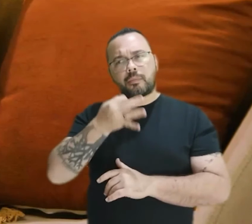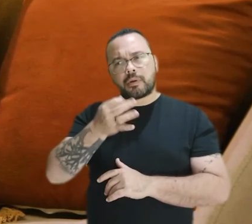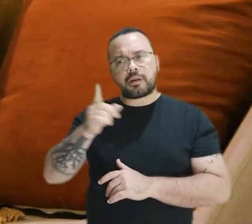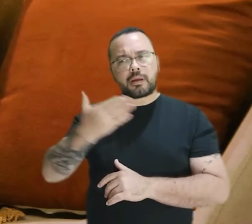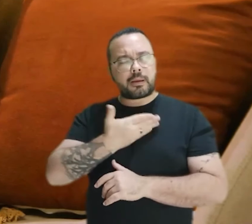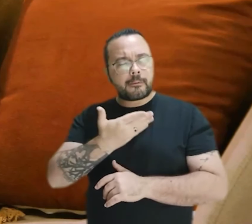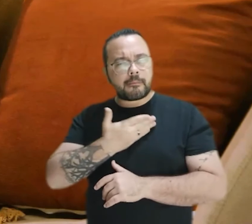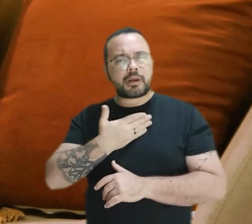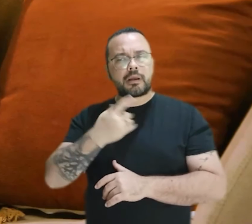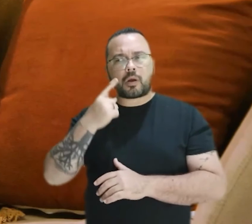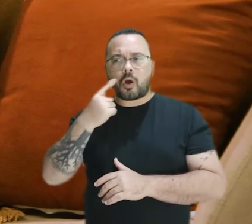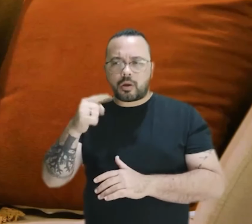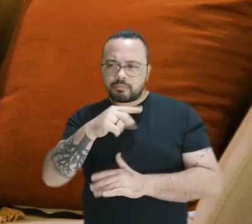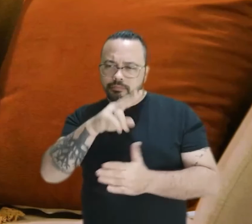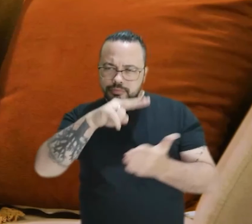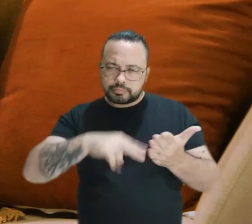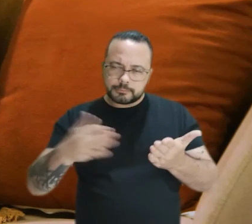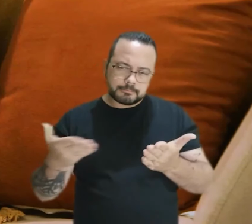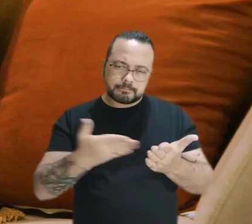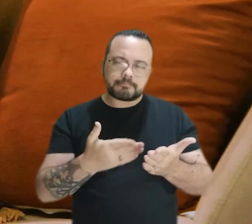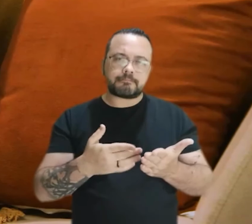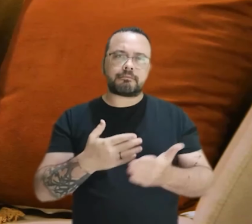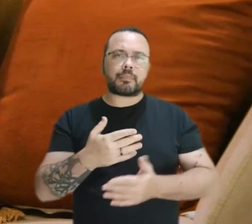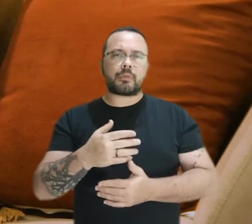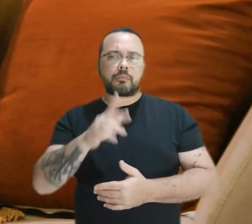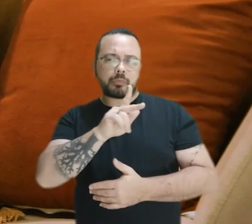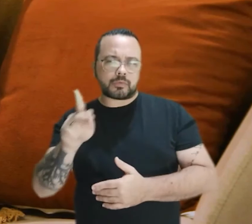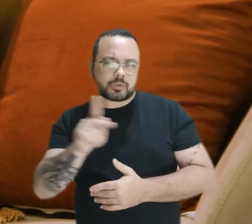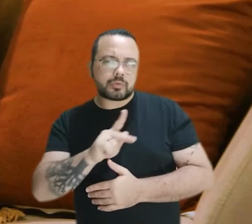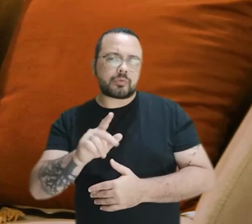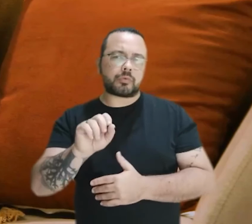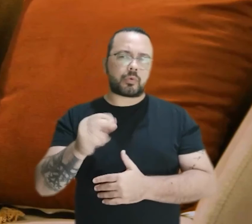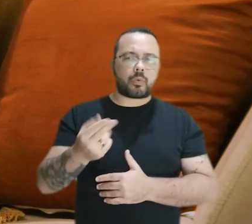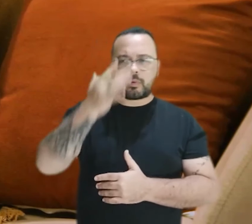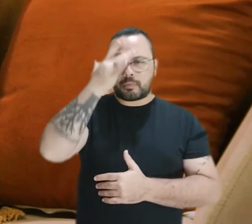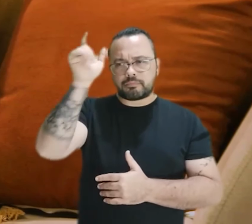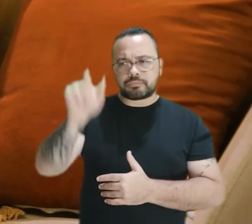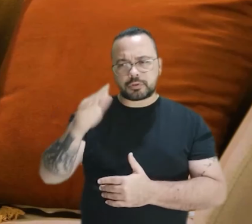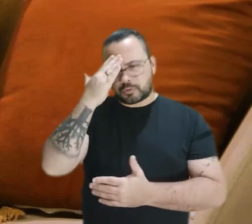ou pra alguém da sua confiança, um professor, um parente, enfim,